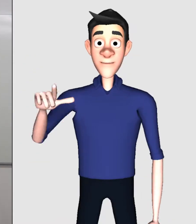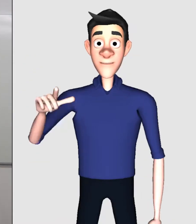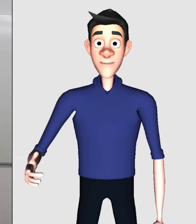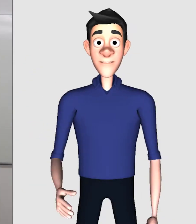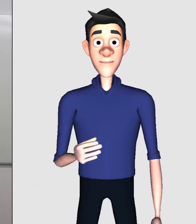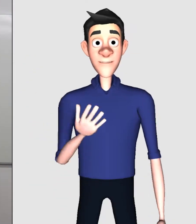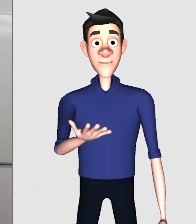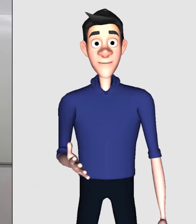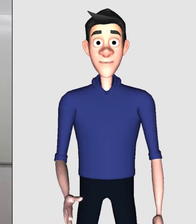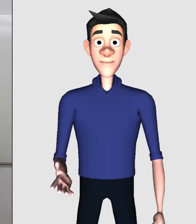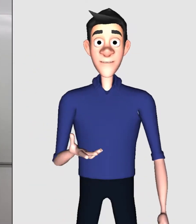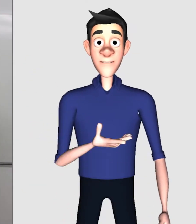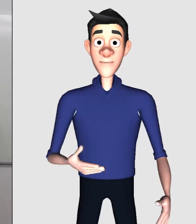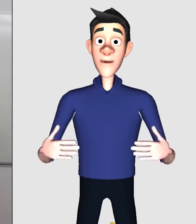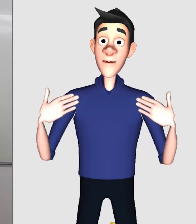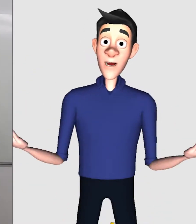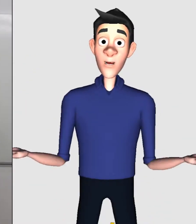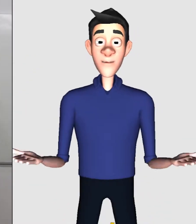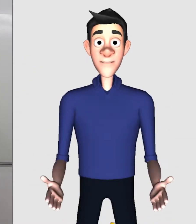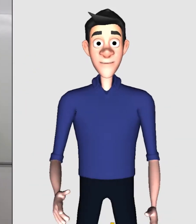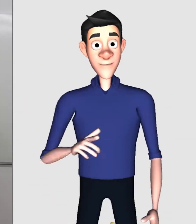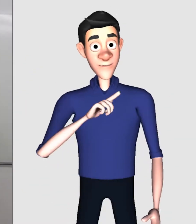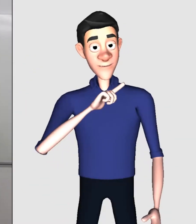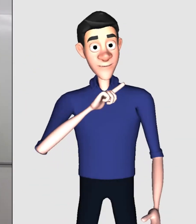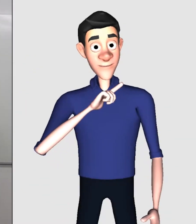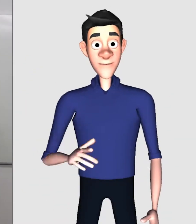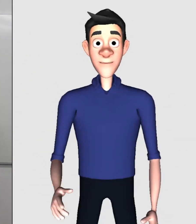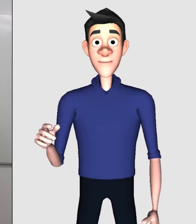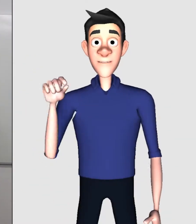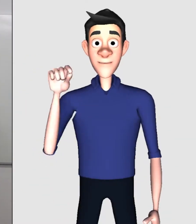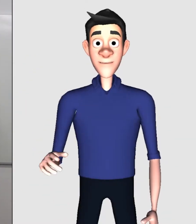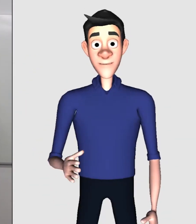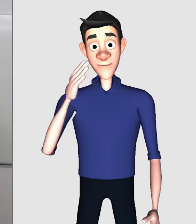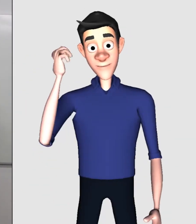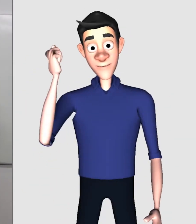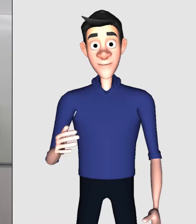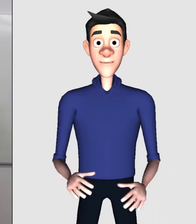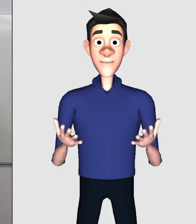Primeira parte é conservação de energia